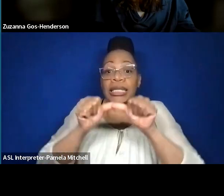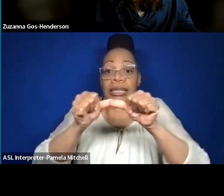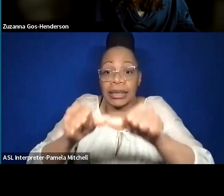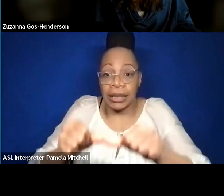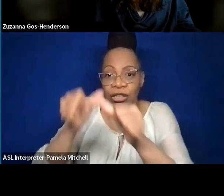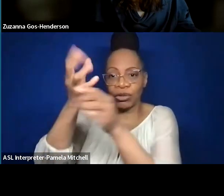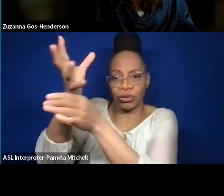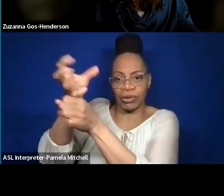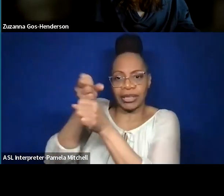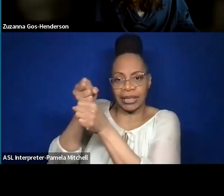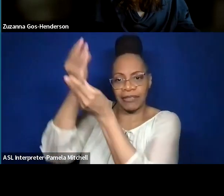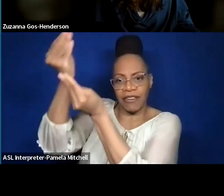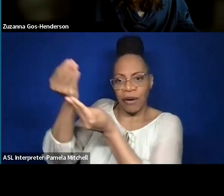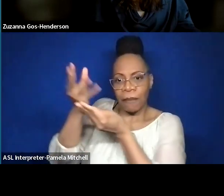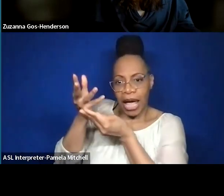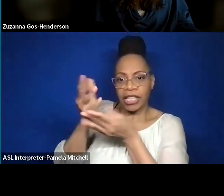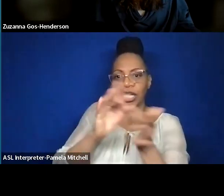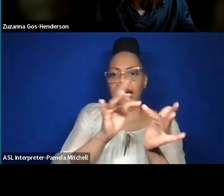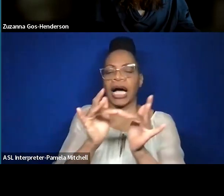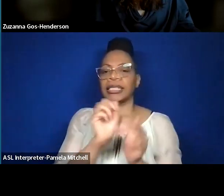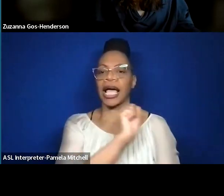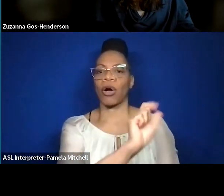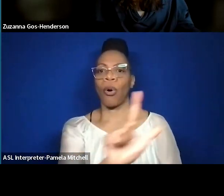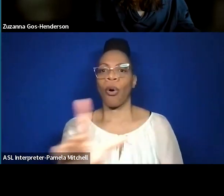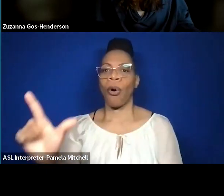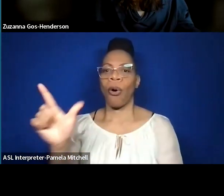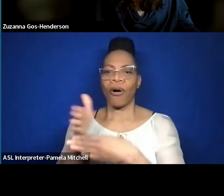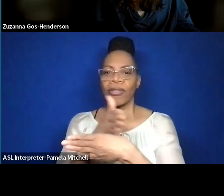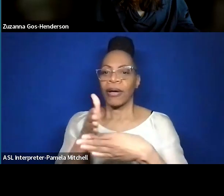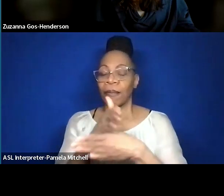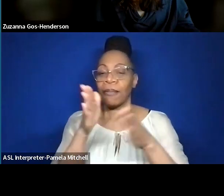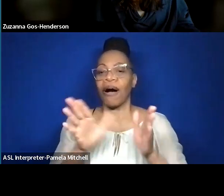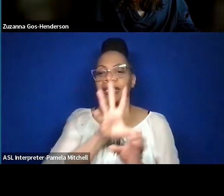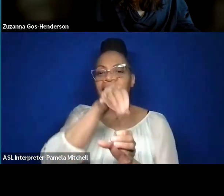con todos los socios involucrados en completar una solicitud, ya sea con el TA Center,